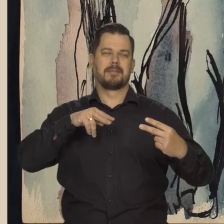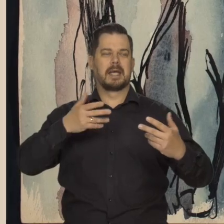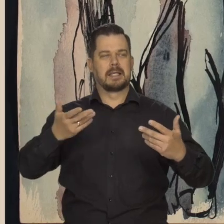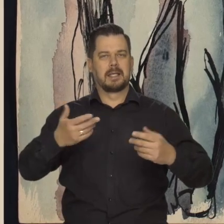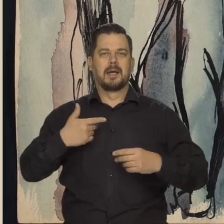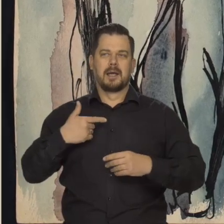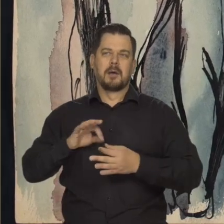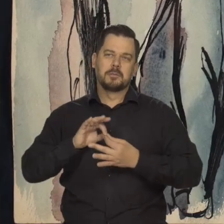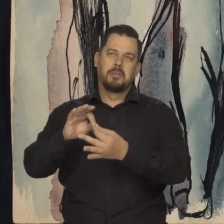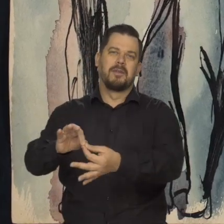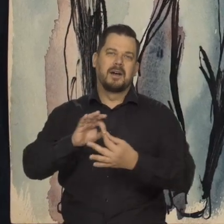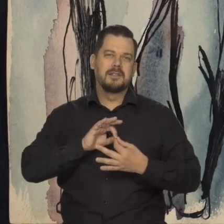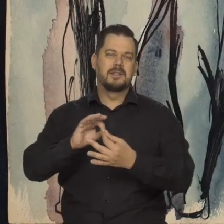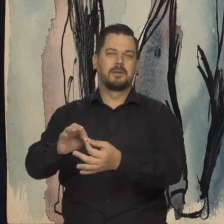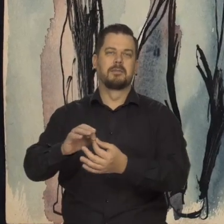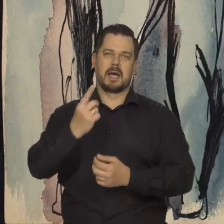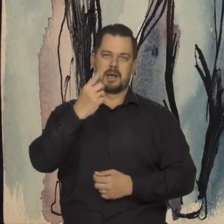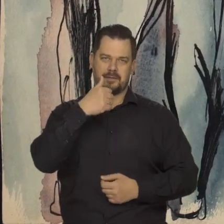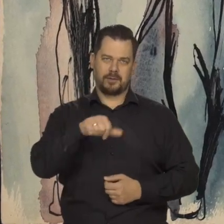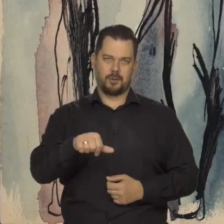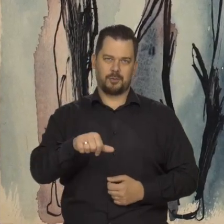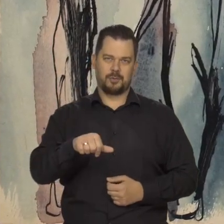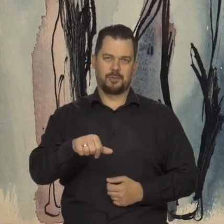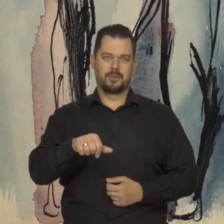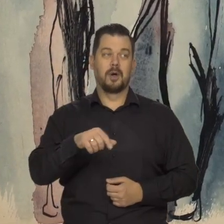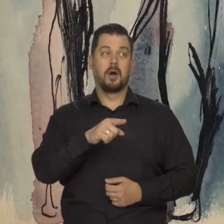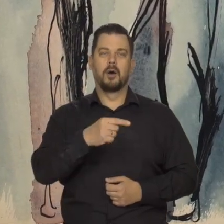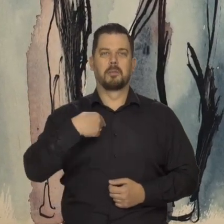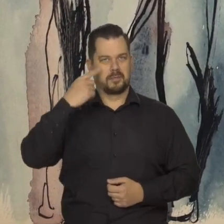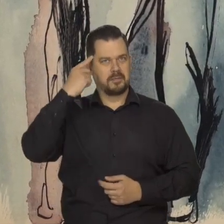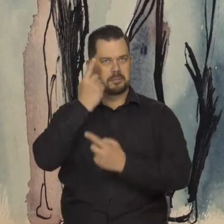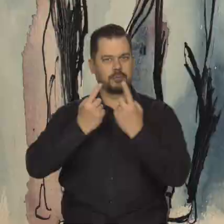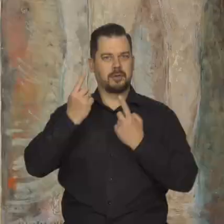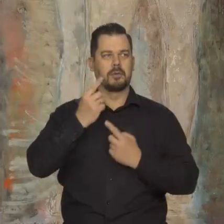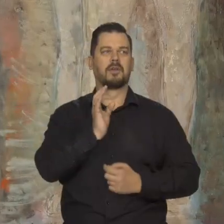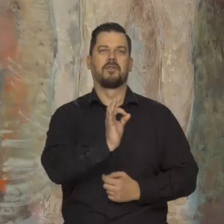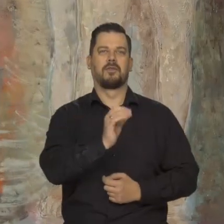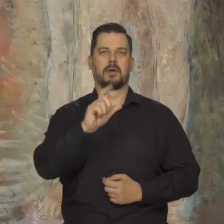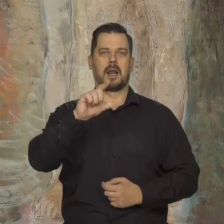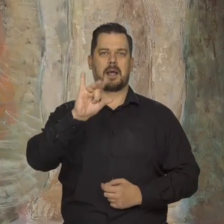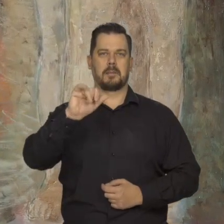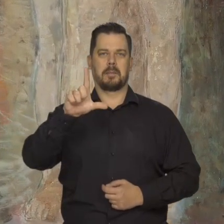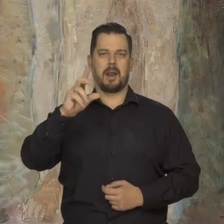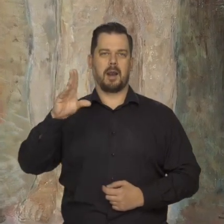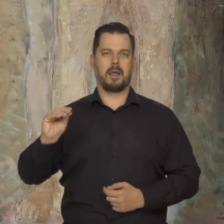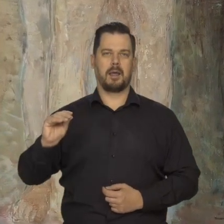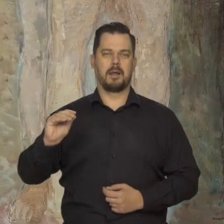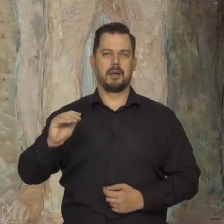Od tej pory musiałem przyprowadzać to obce dziecko raz w tygodniu do mojej żony, która głęboko wierzyła, że jest to jej Lejbele.